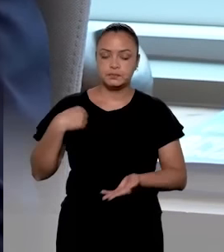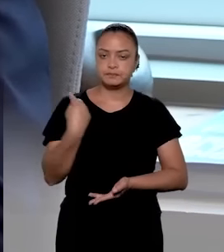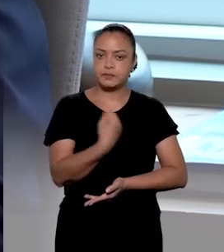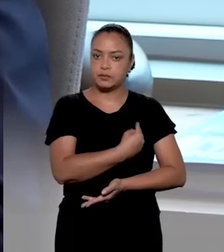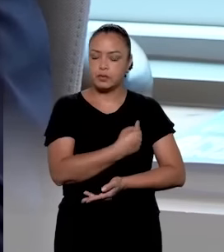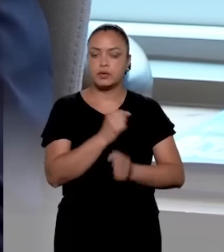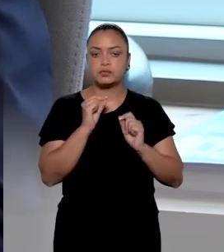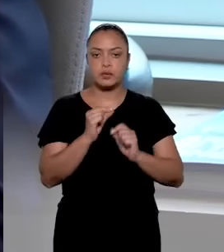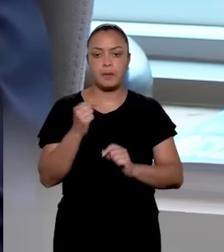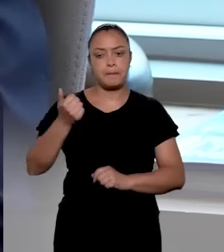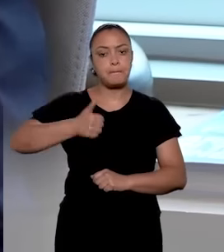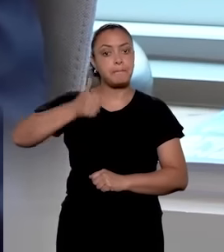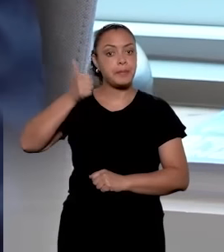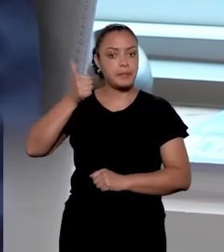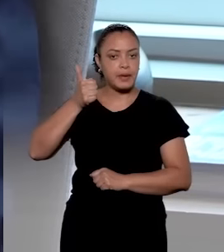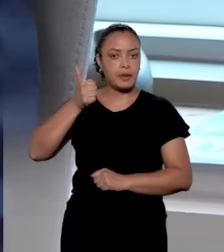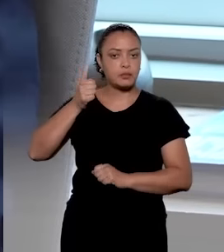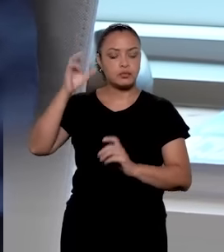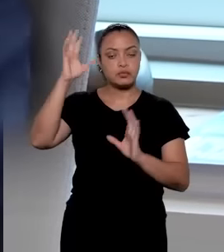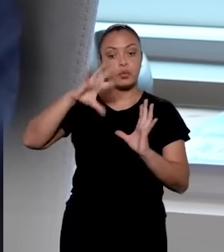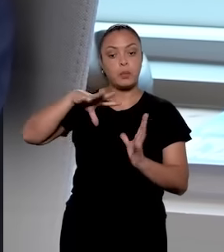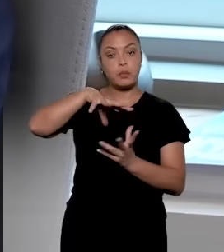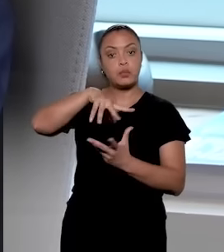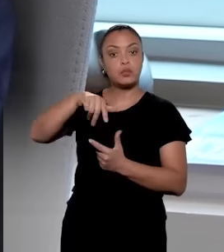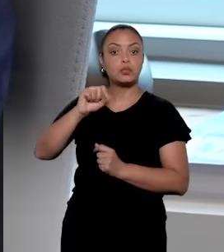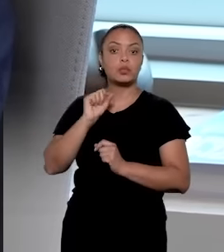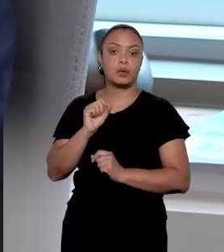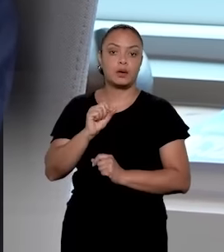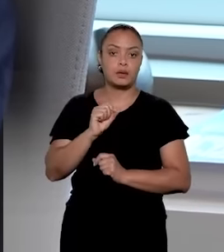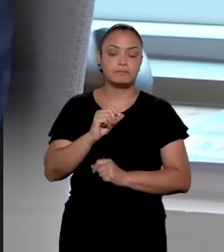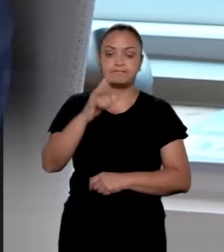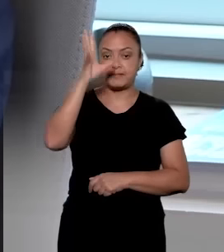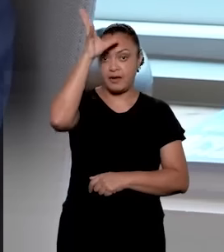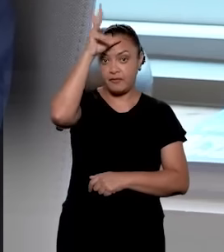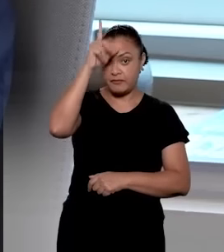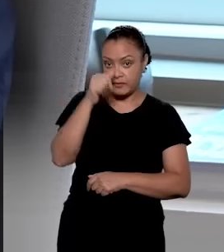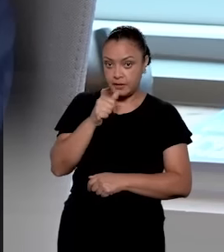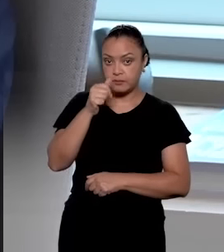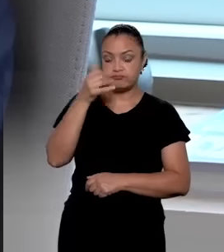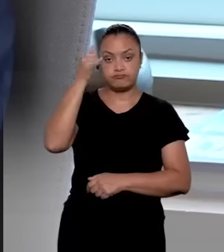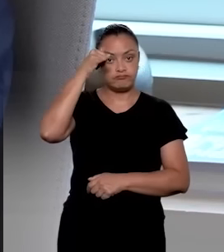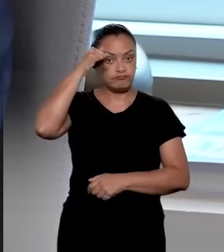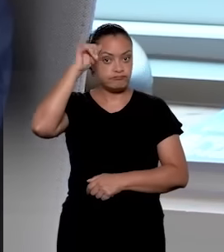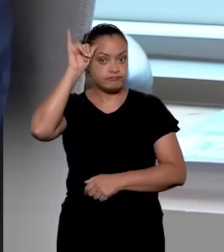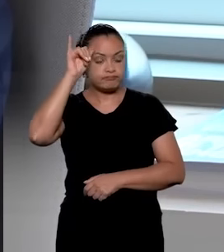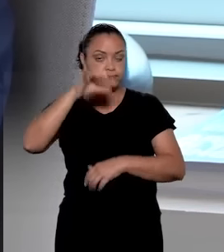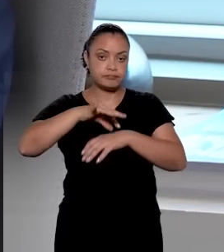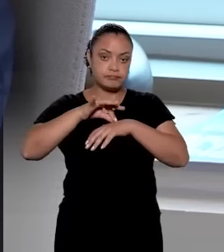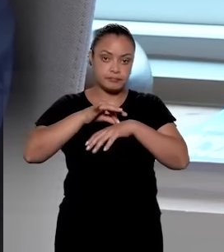Nós somos hoje, Priscila, o maior exportador mundial de carne de frango, de carne bovina,